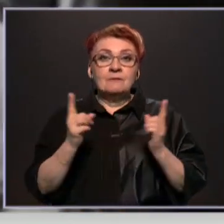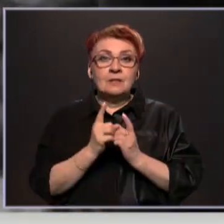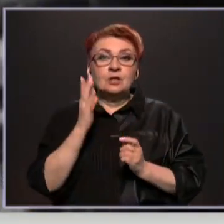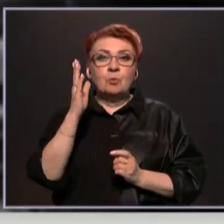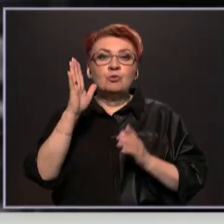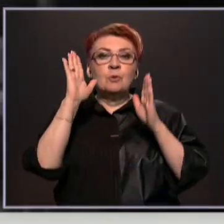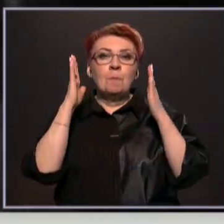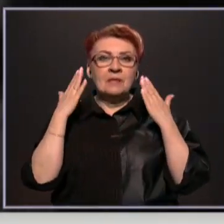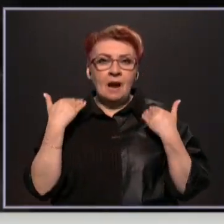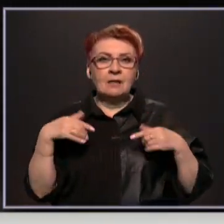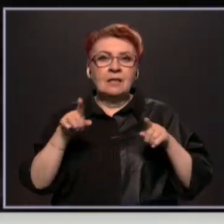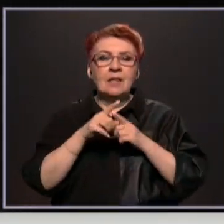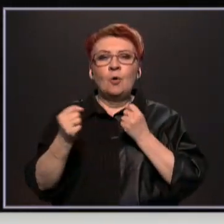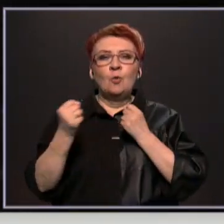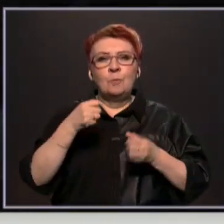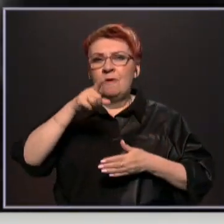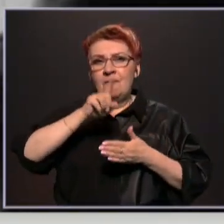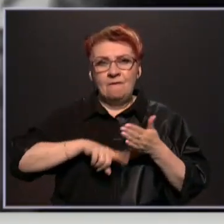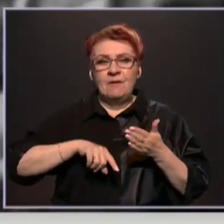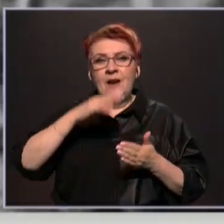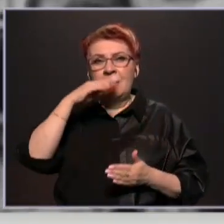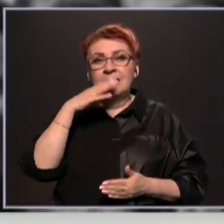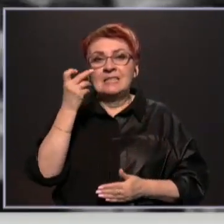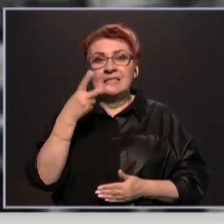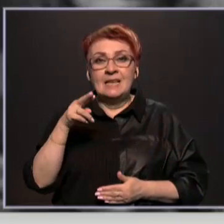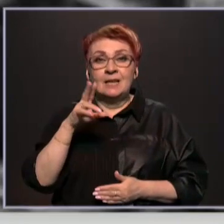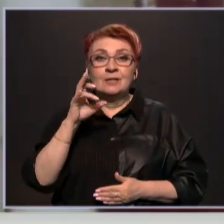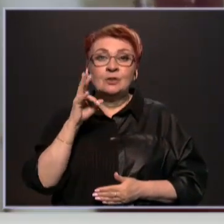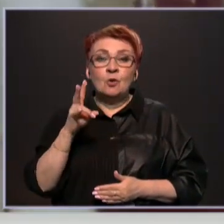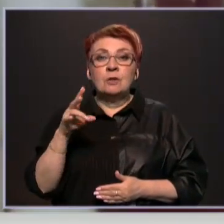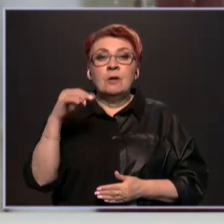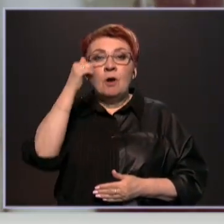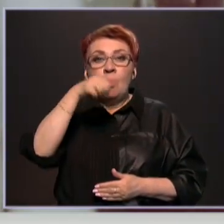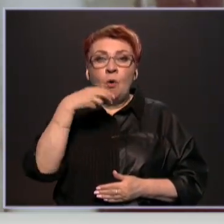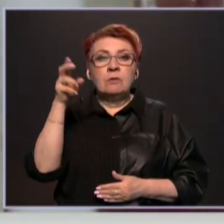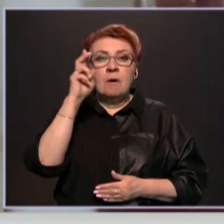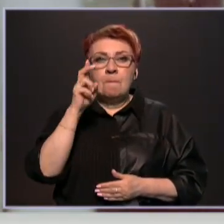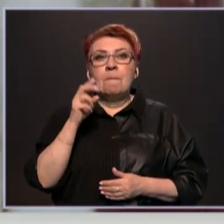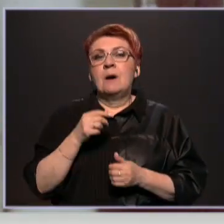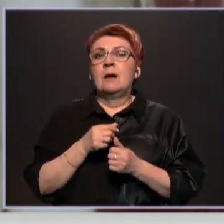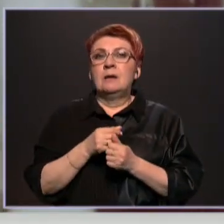патриархом так укрепили Веру в отце сергии что он в годы богоборчества отказался оставить сам